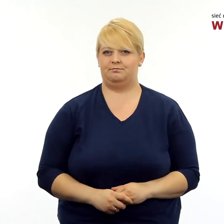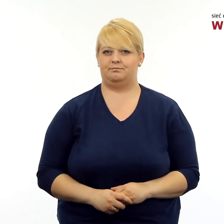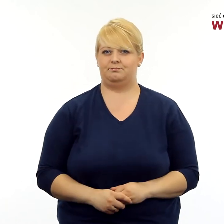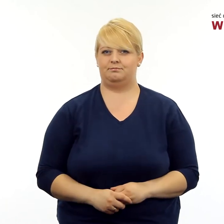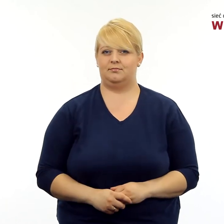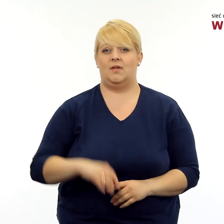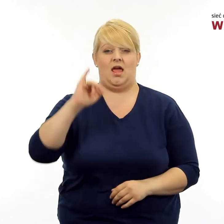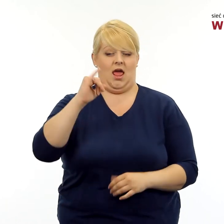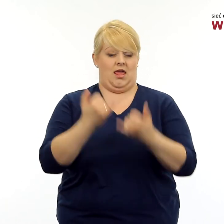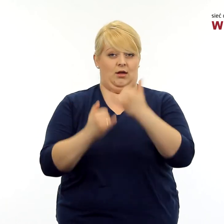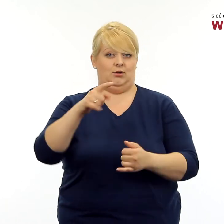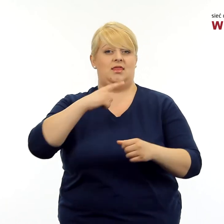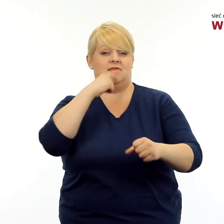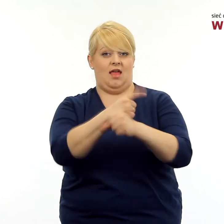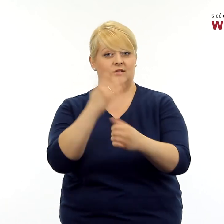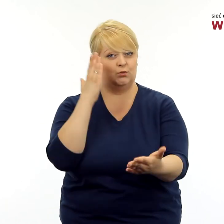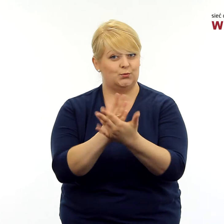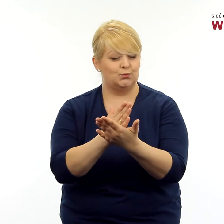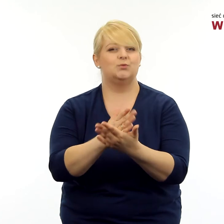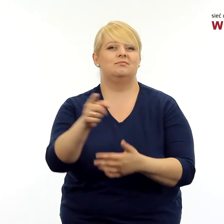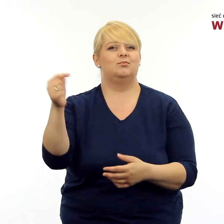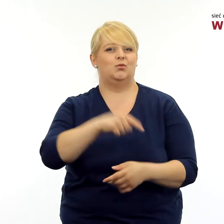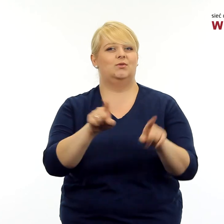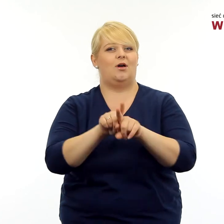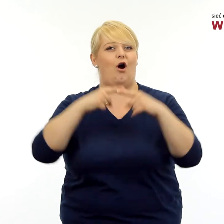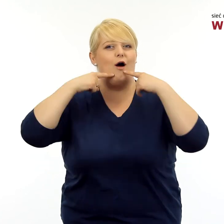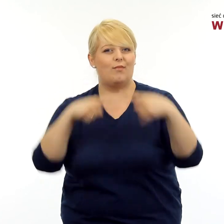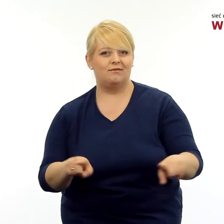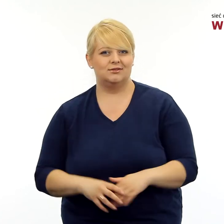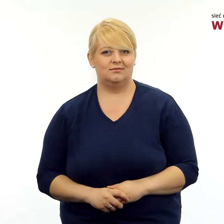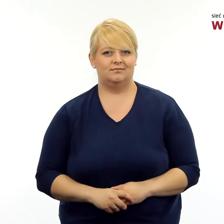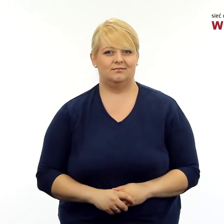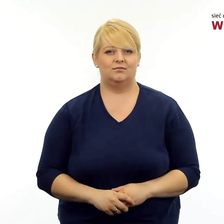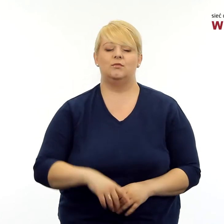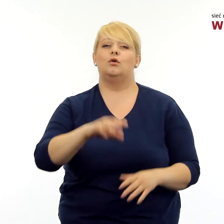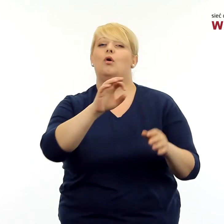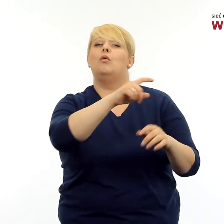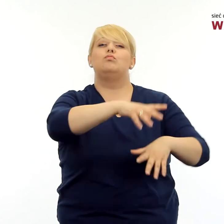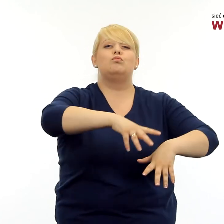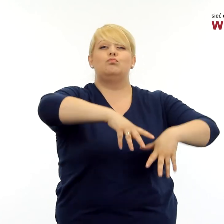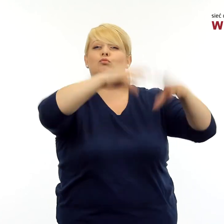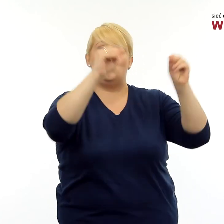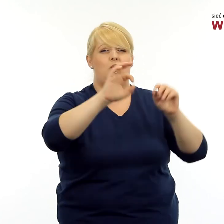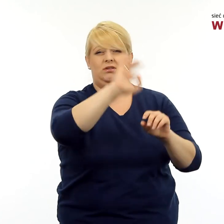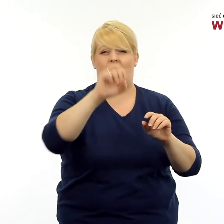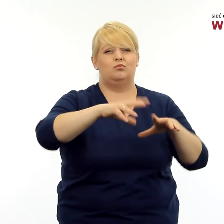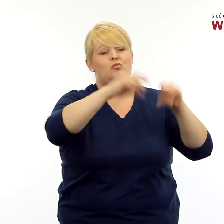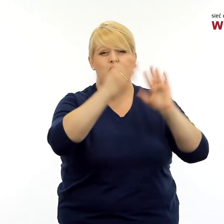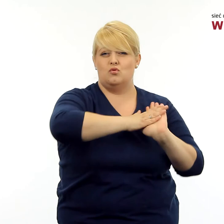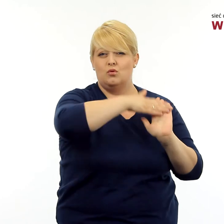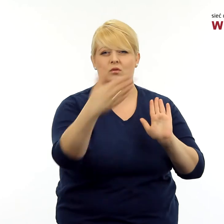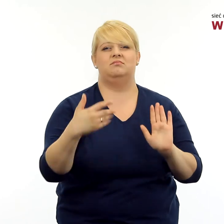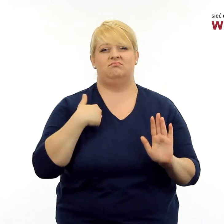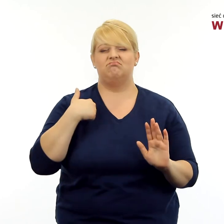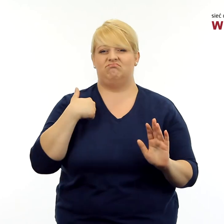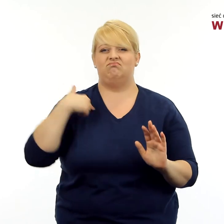a także ponosić za nie odpowiedzialność. Od początku uznaliśmy,